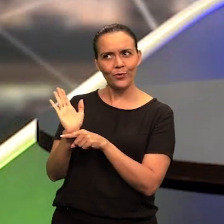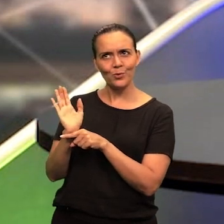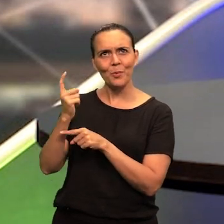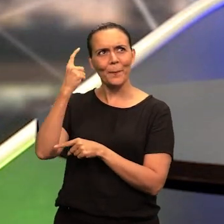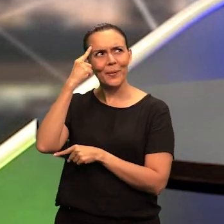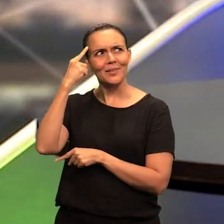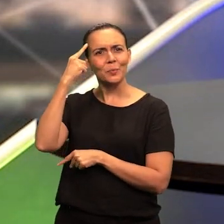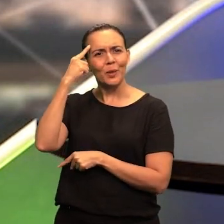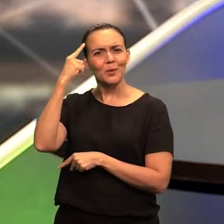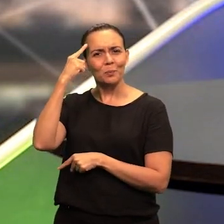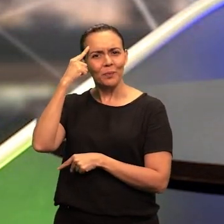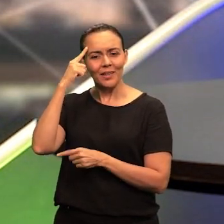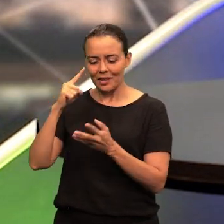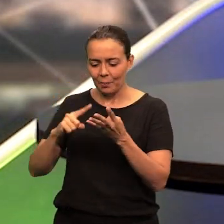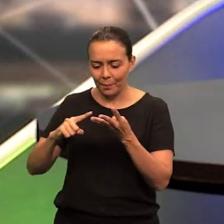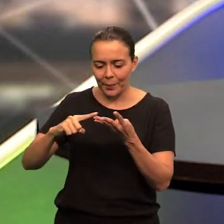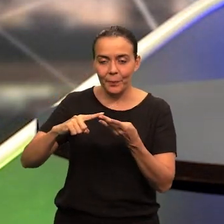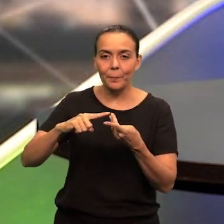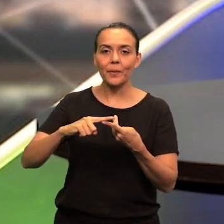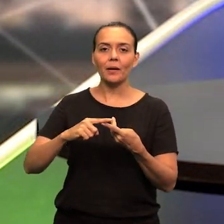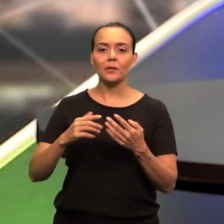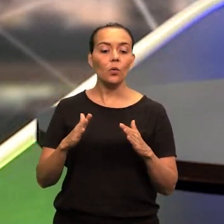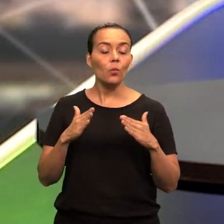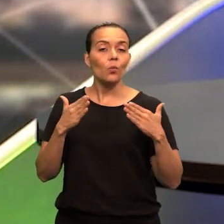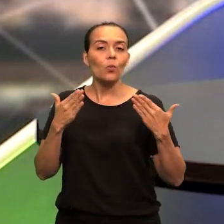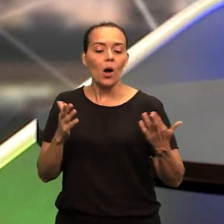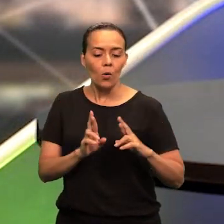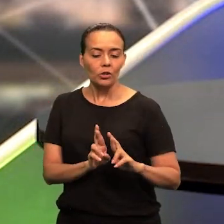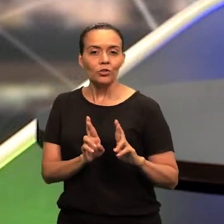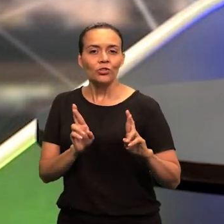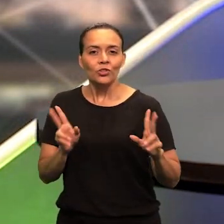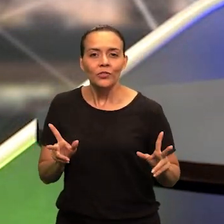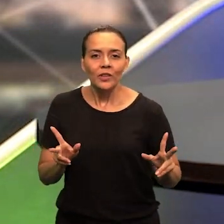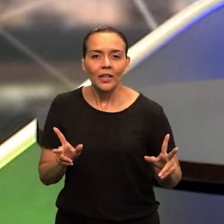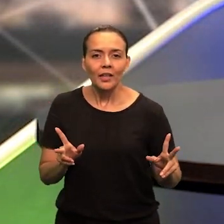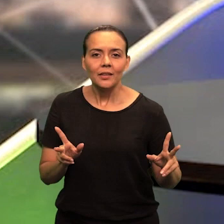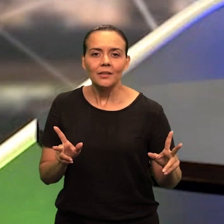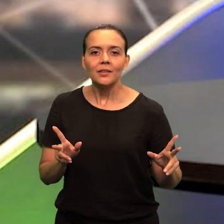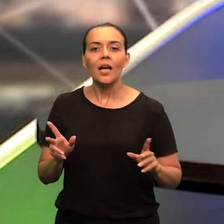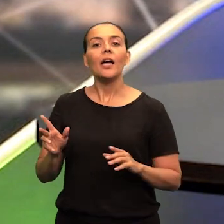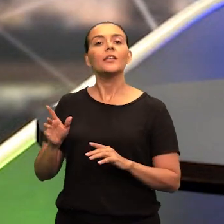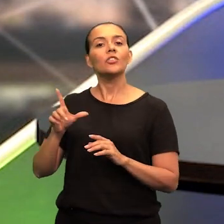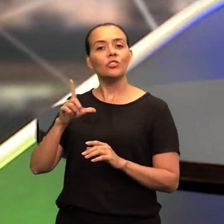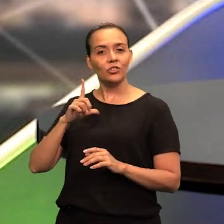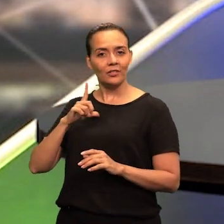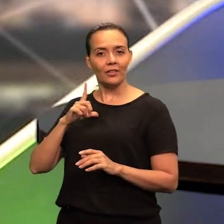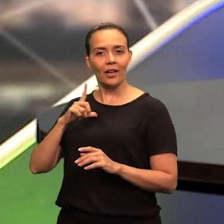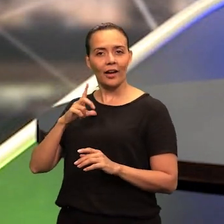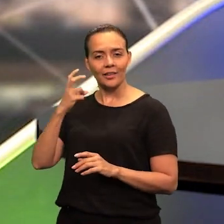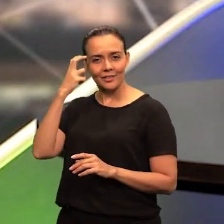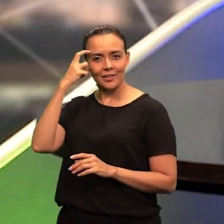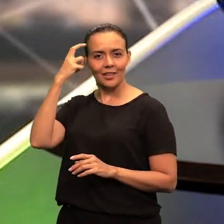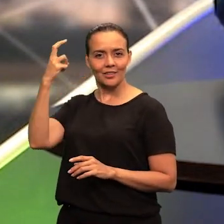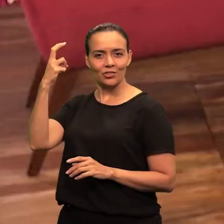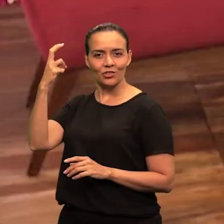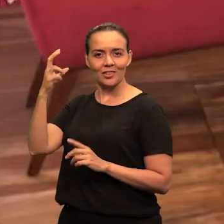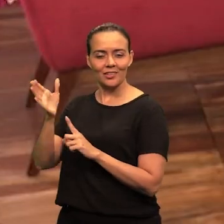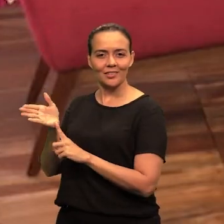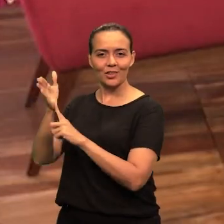Bom, se eles lidam, qual é a diferença que nos separa de seres artificiais, mas que funcionam, sentem,